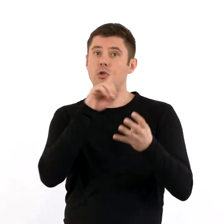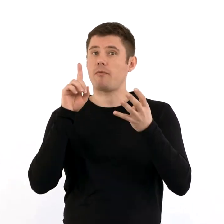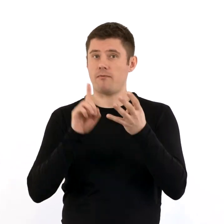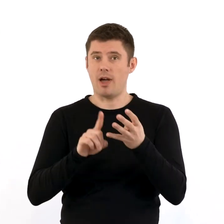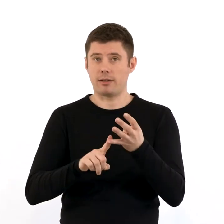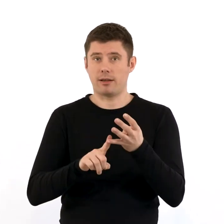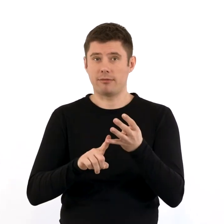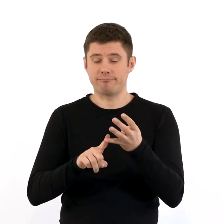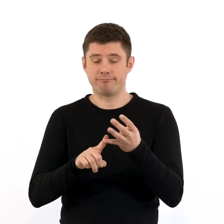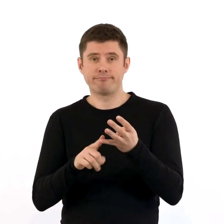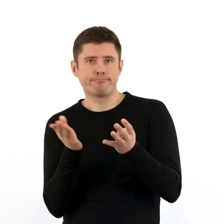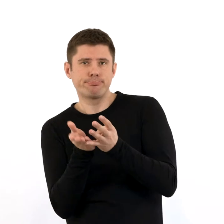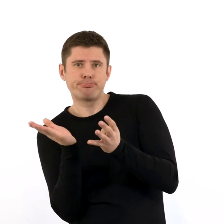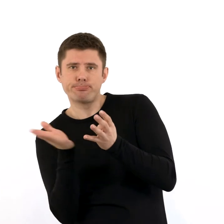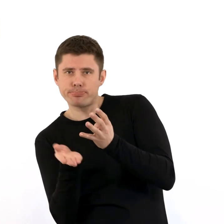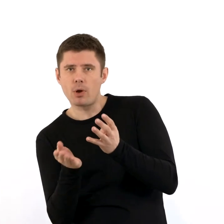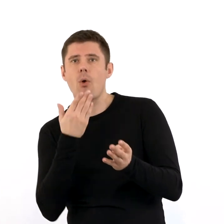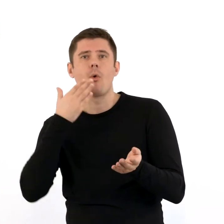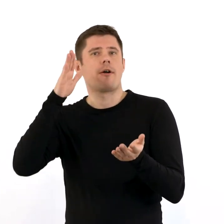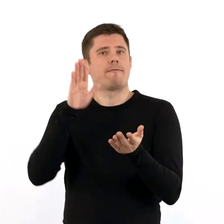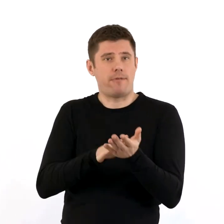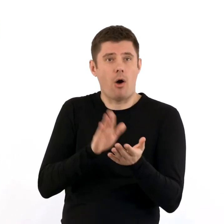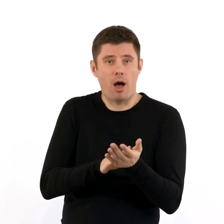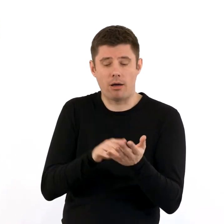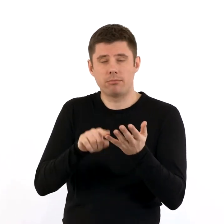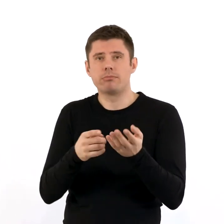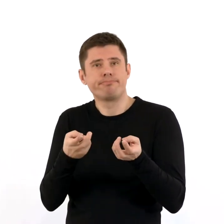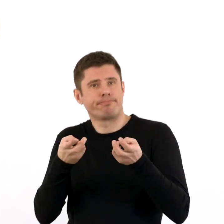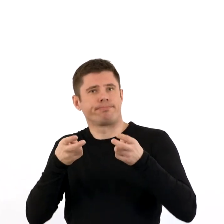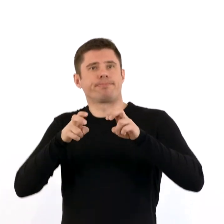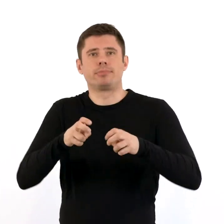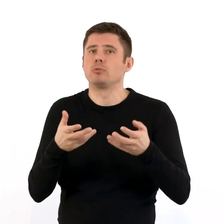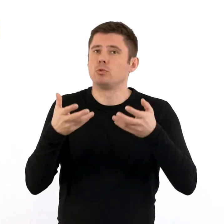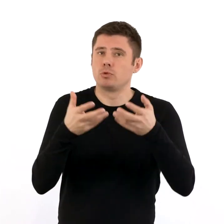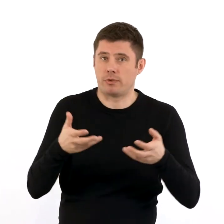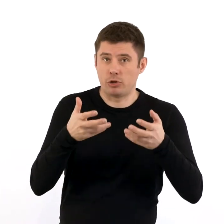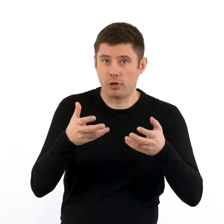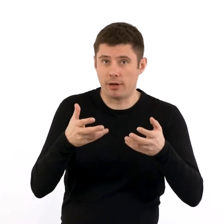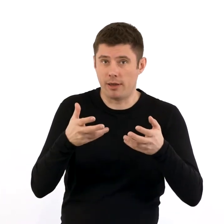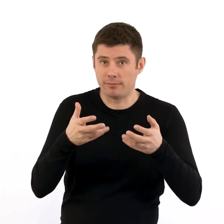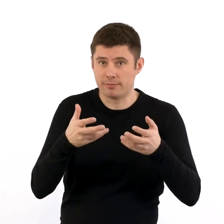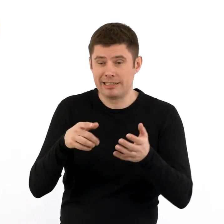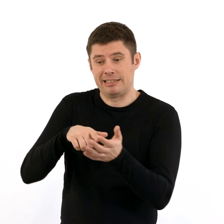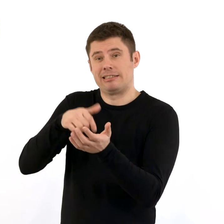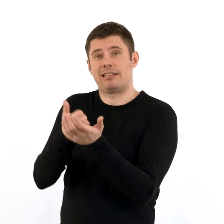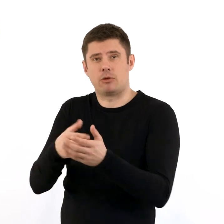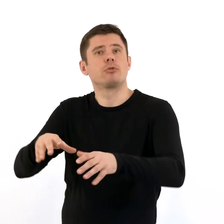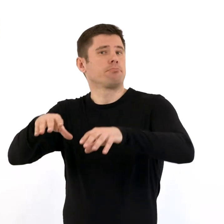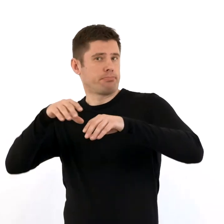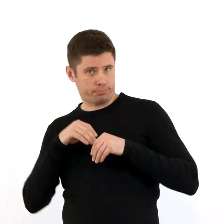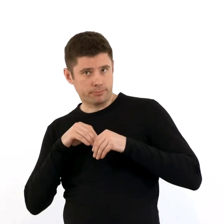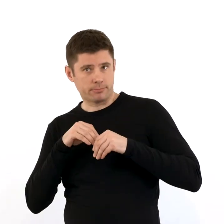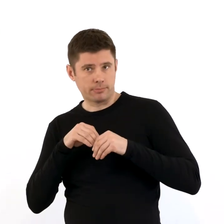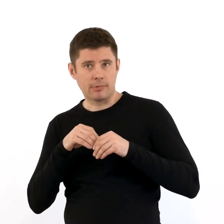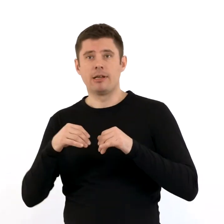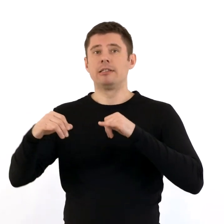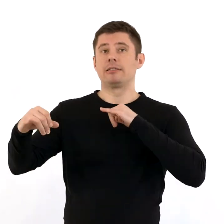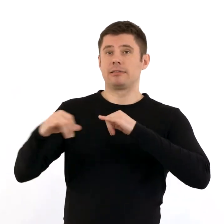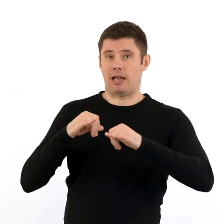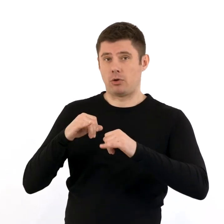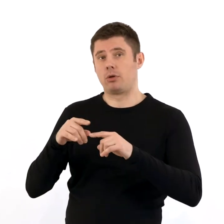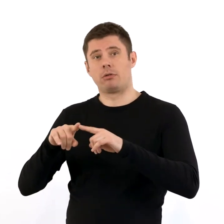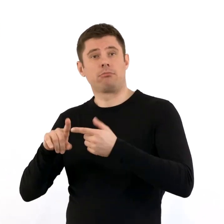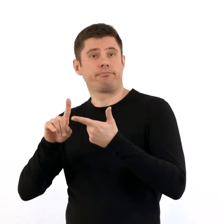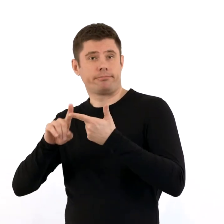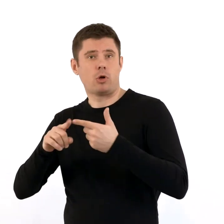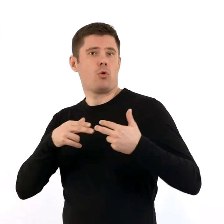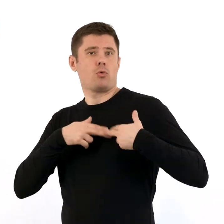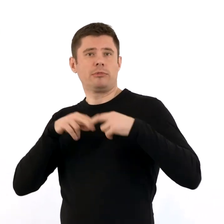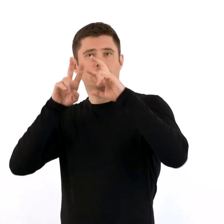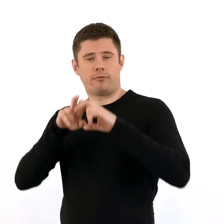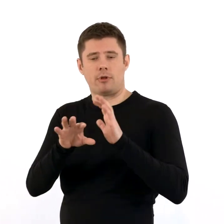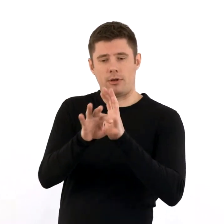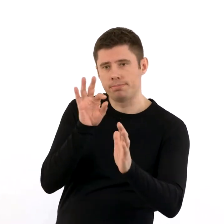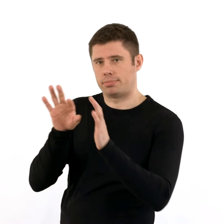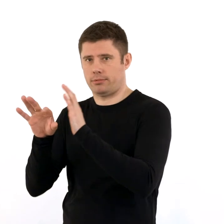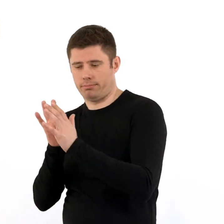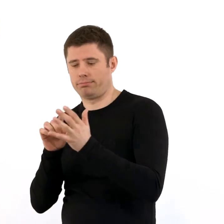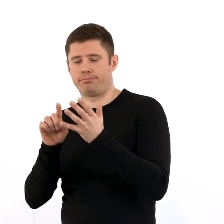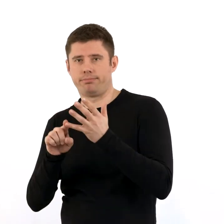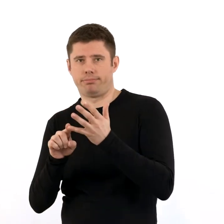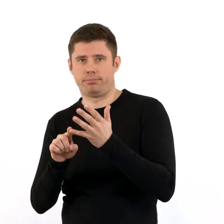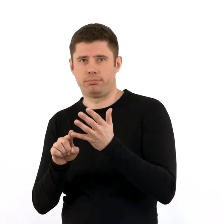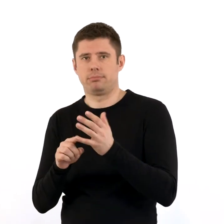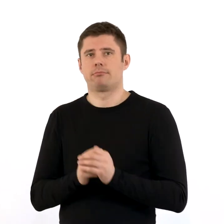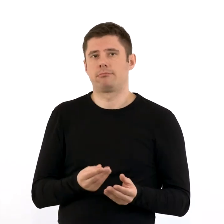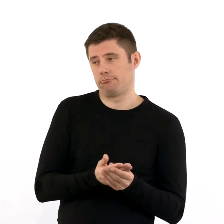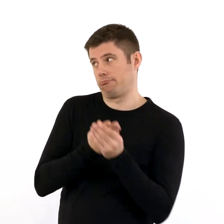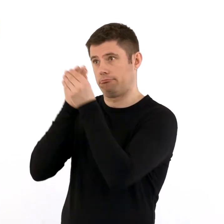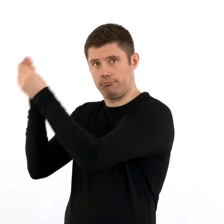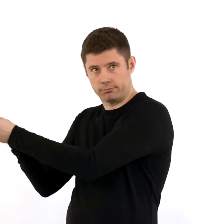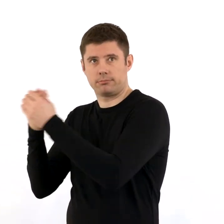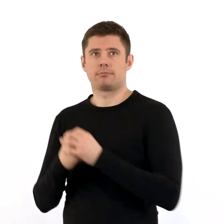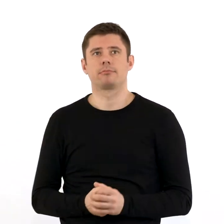podjęte na zebraniu uchwały o powołaniu stowarzyszenia, przyjęciu statutu, wyborze zarządu i komisji rewizyjnej.